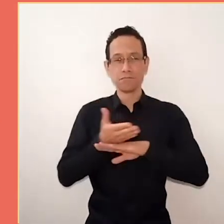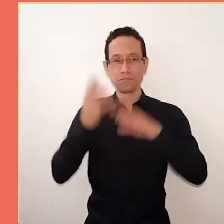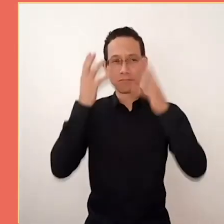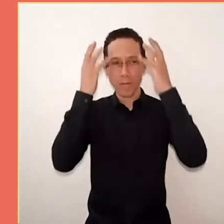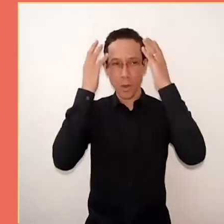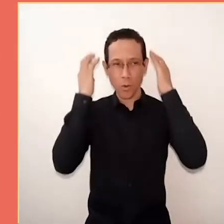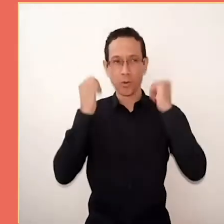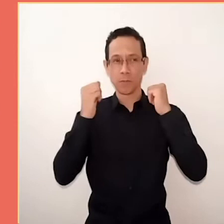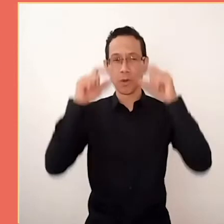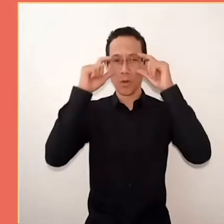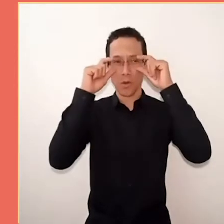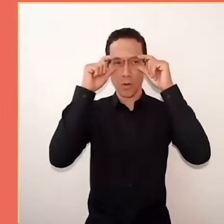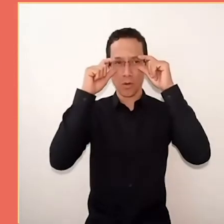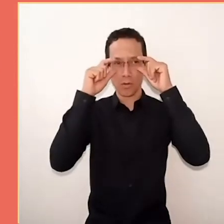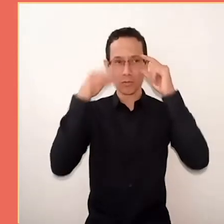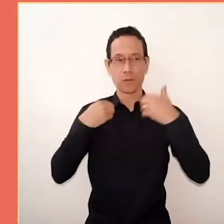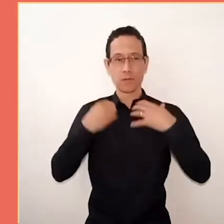Uso óculos e estou vestindo uma blusa branca.